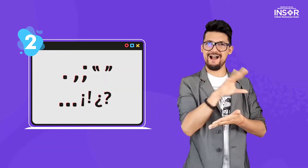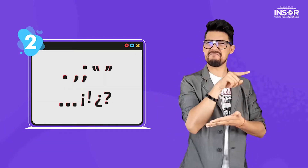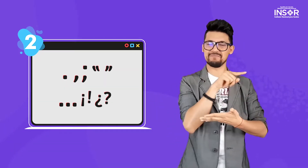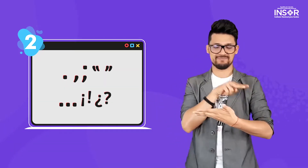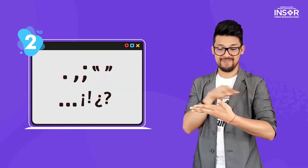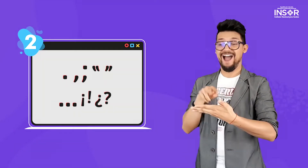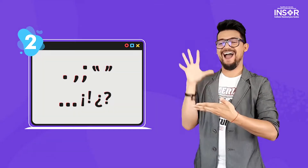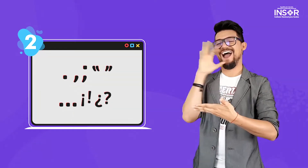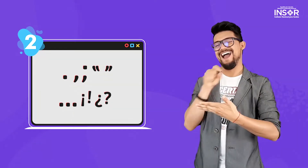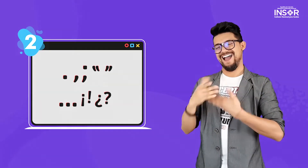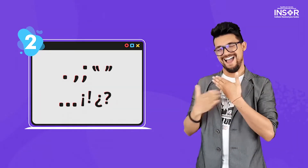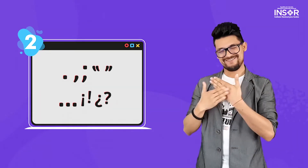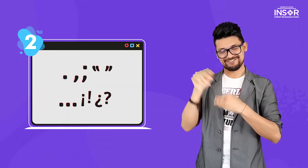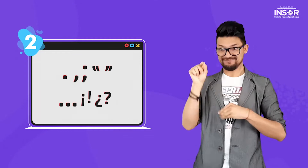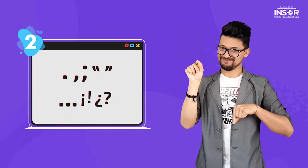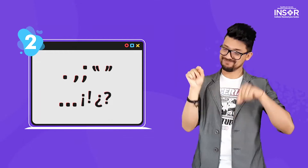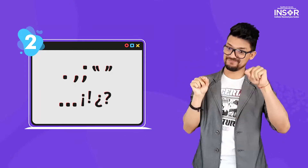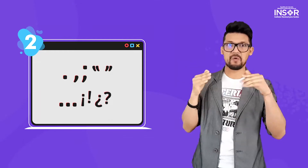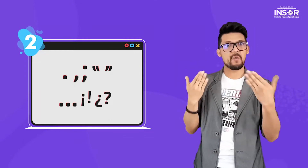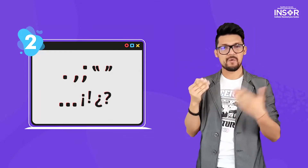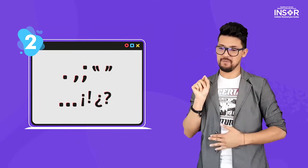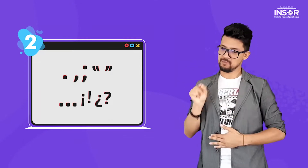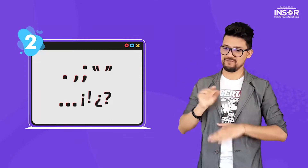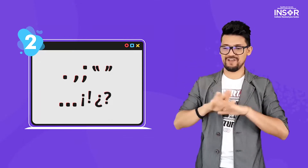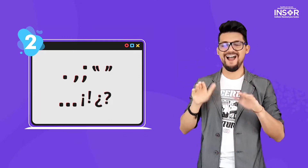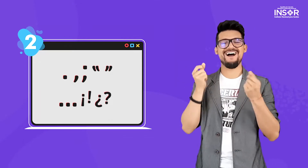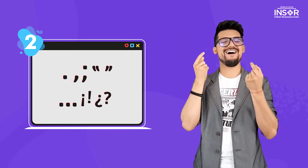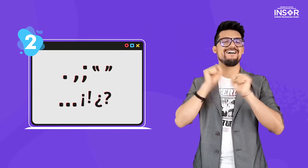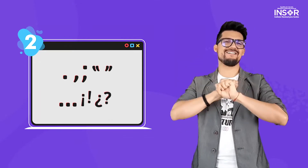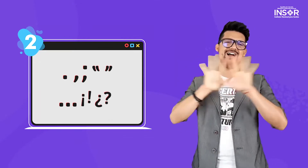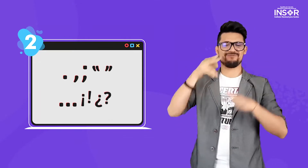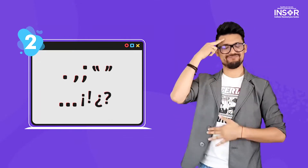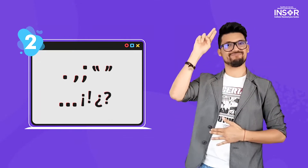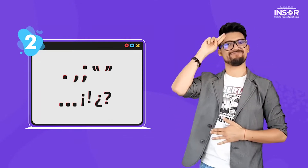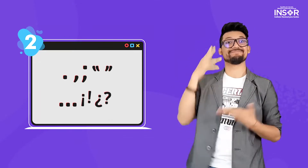ayudará a que el lector pueda entender e interpretar de forma correcta lo que quieren expresar.